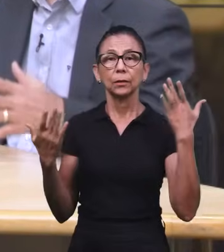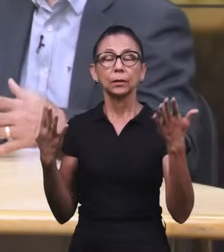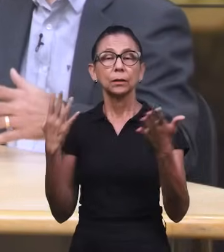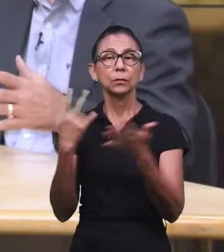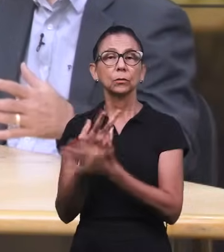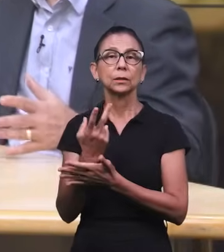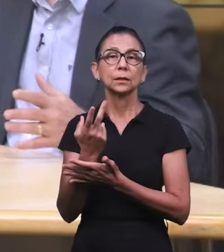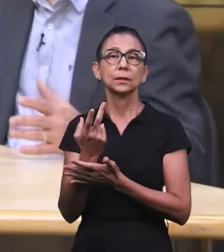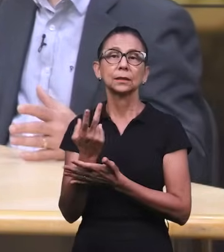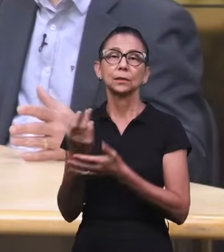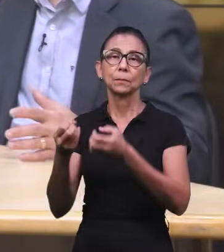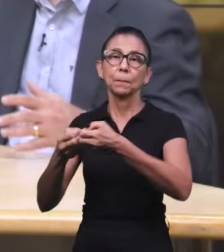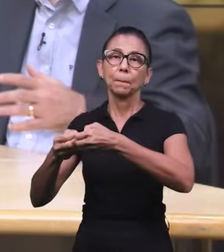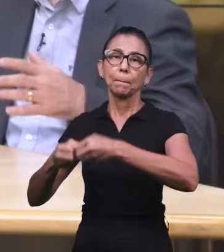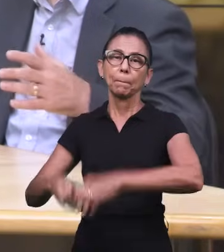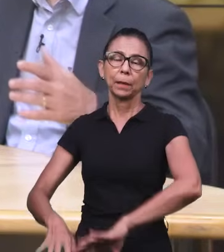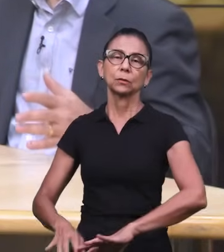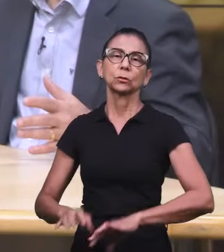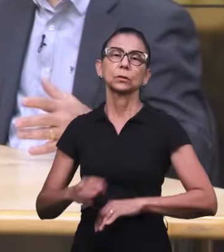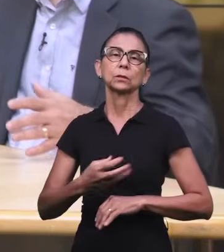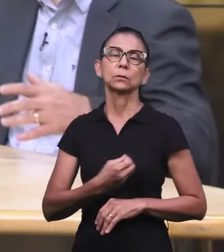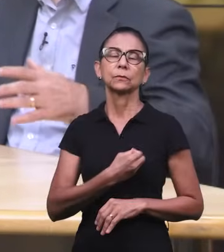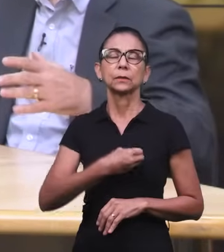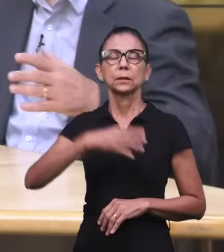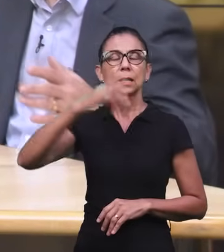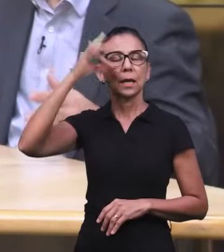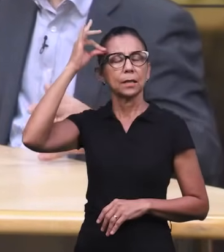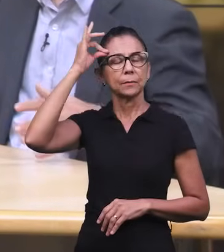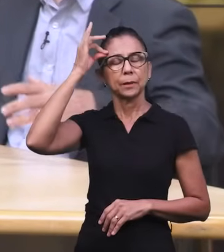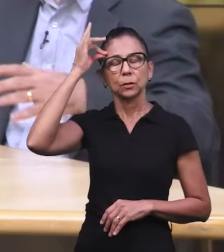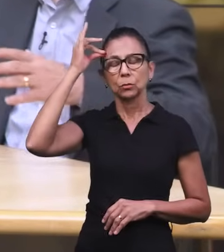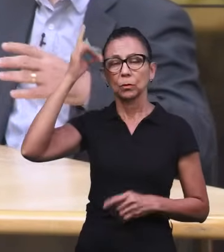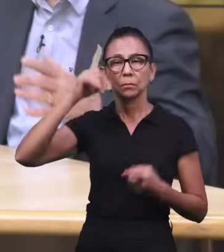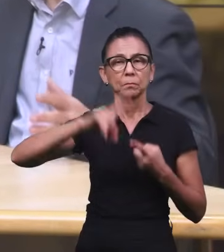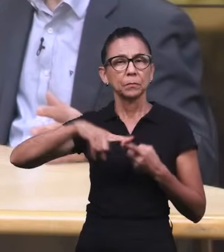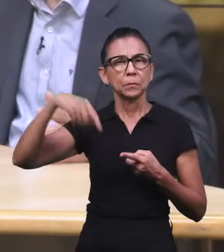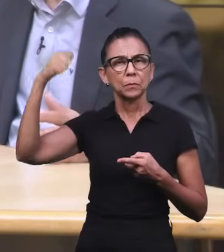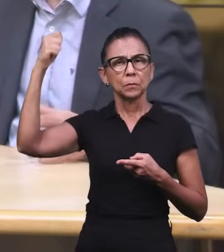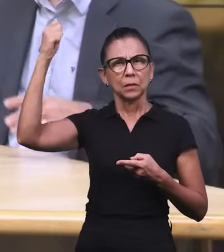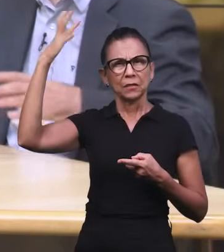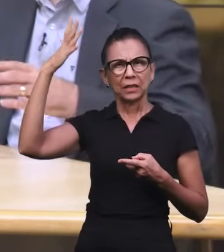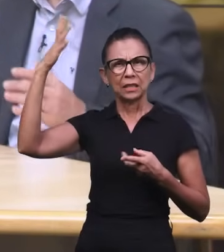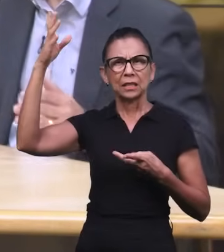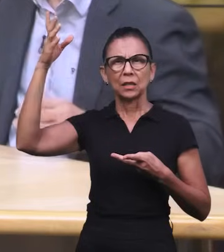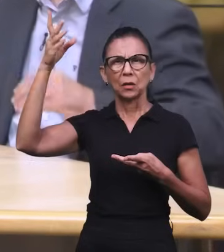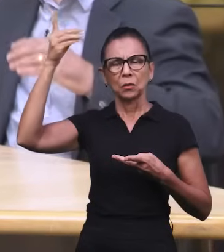vida espiritual do povo não havia visão não havia Revelação não havia nada acabou tudo só tinha